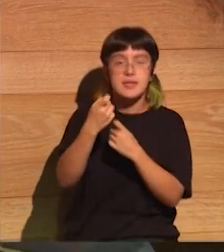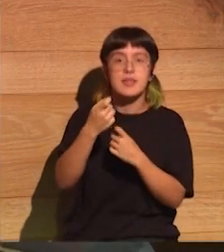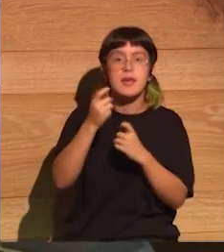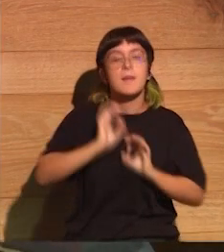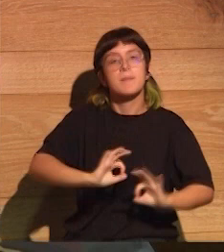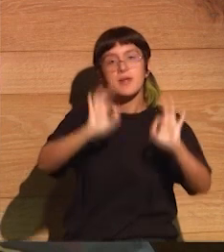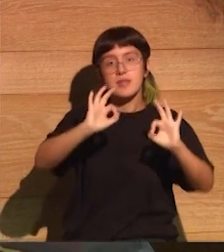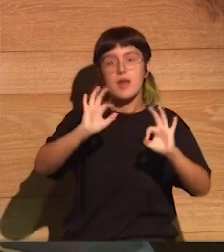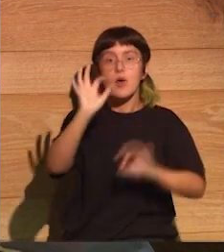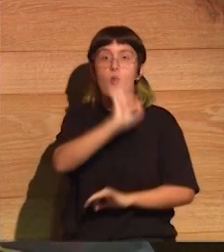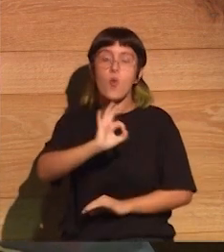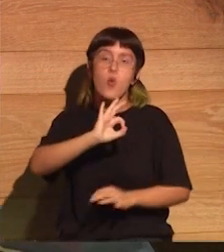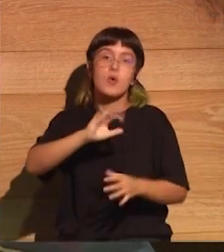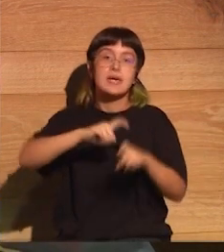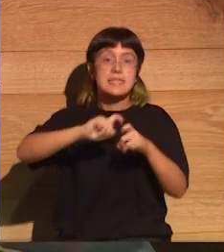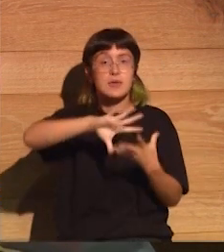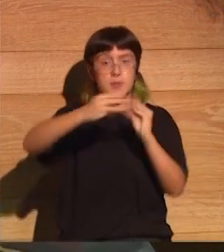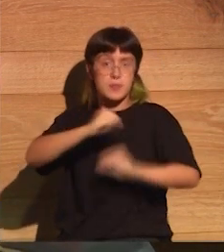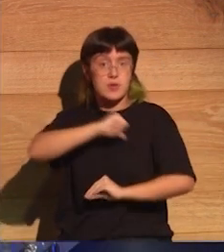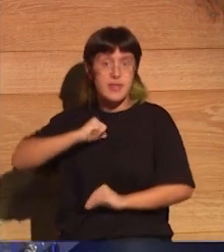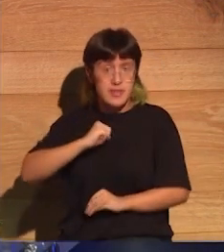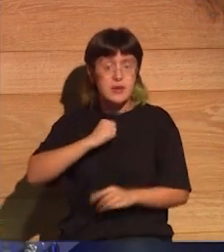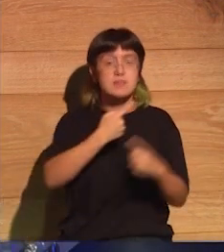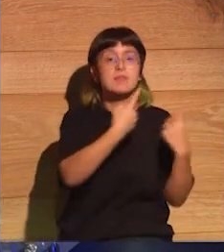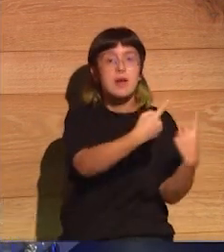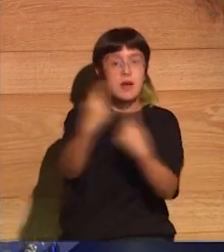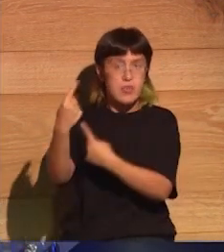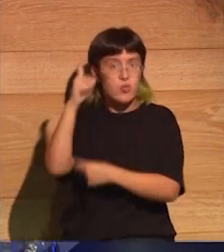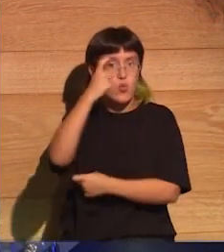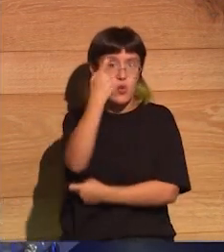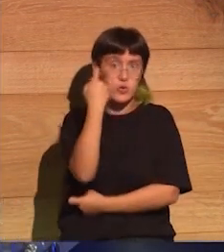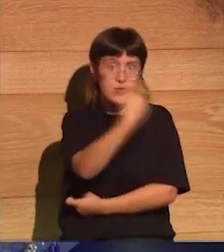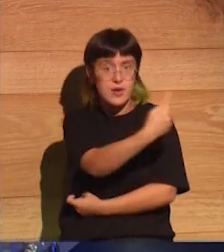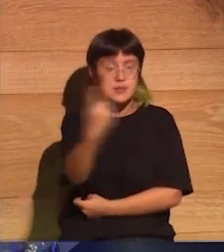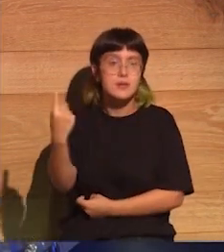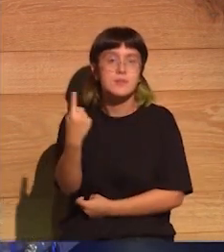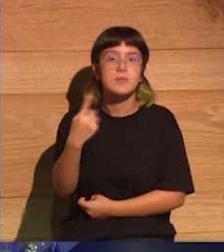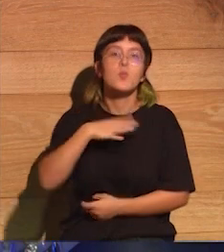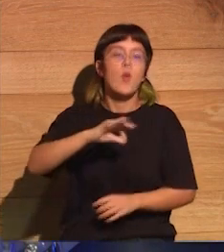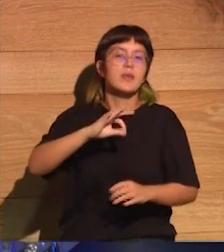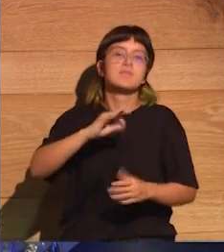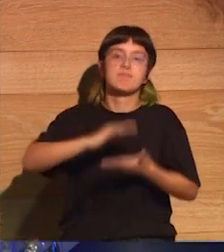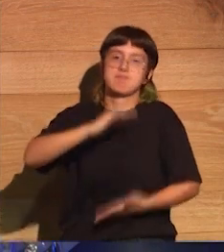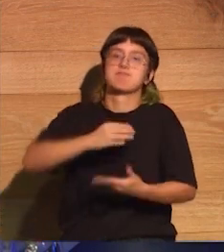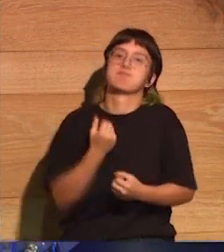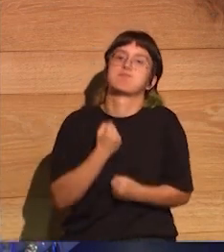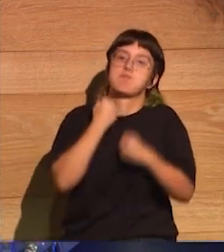de la personalidad de los estudiantes, se van a potenciar. La gran maravilla de la tecnología aplicada al aprendizaje